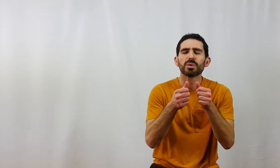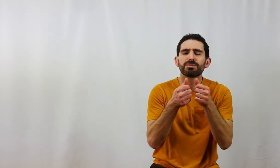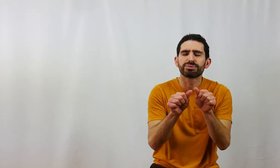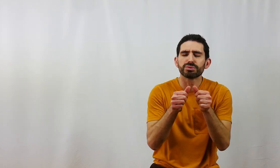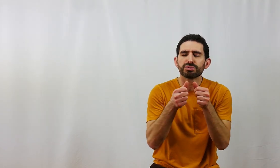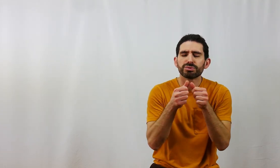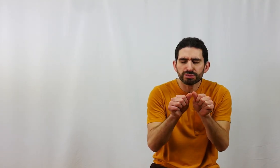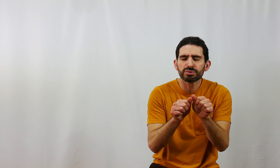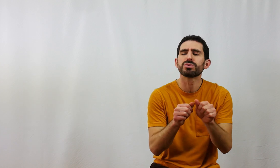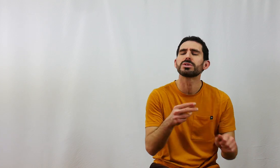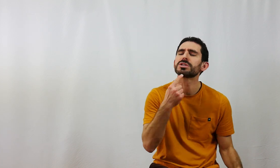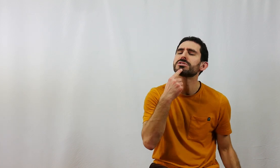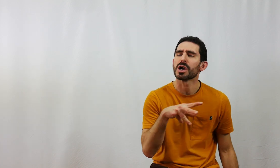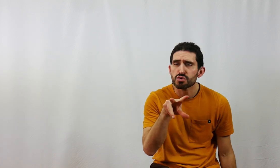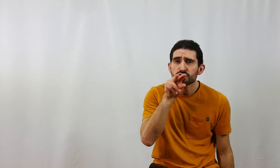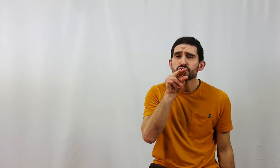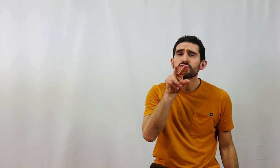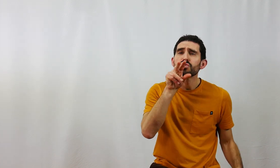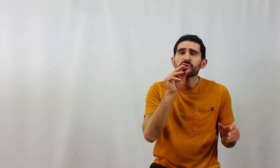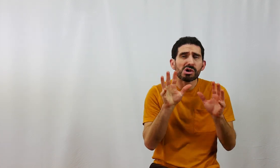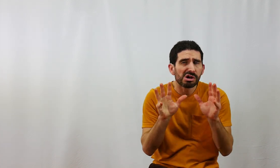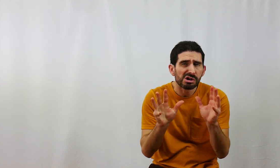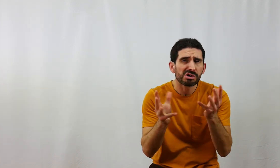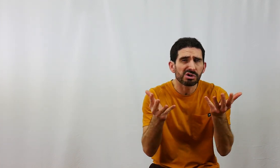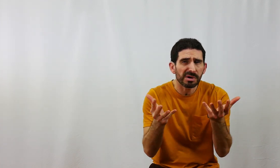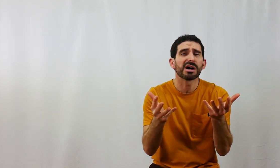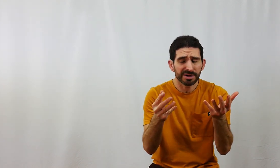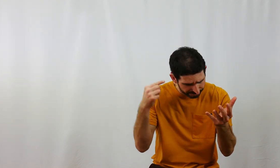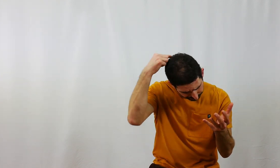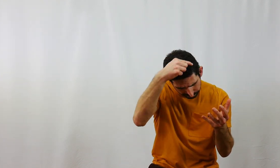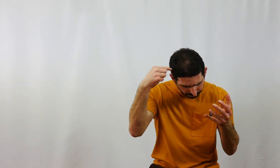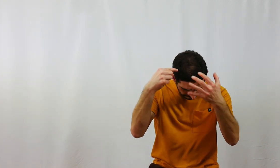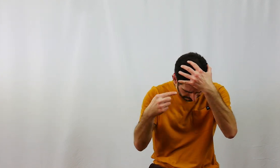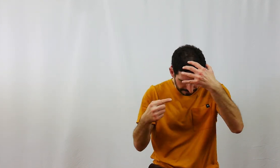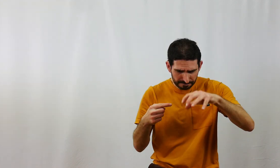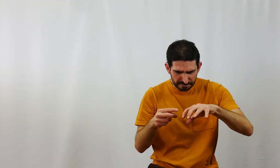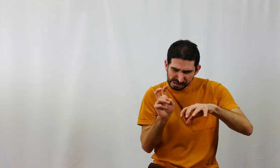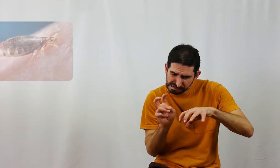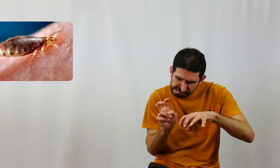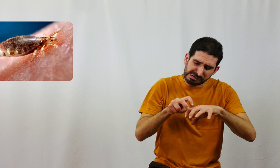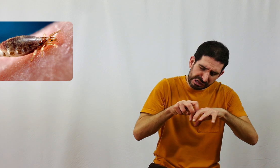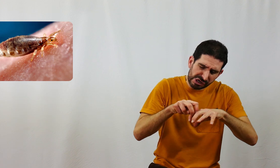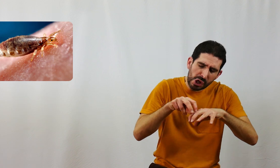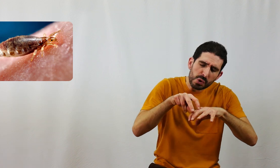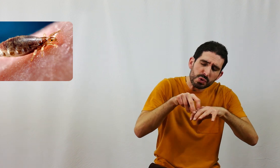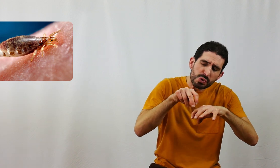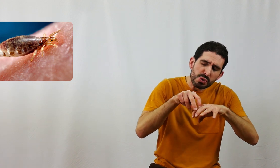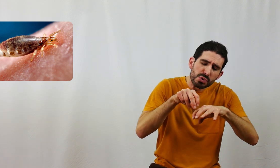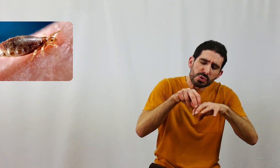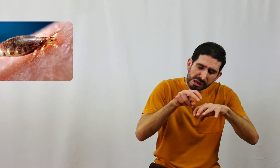Comment le pou se nourrit de sang ? En mordant le cuir chevelu,